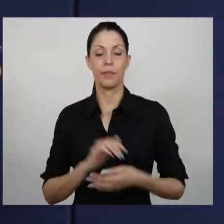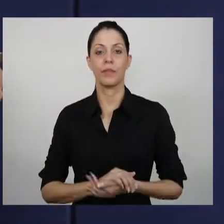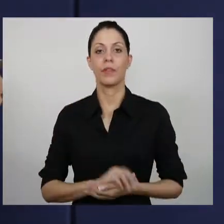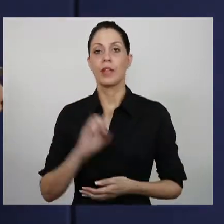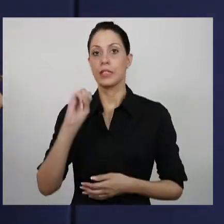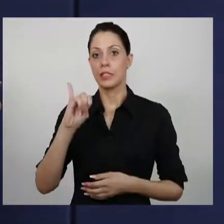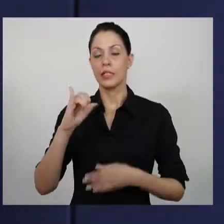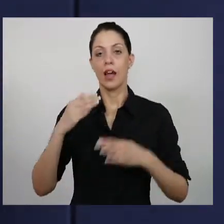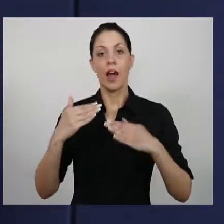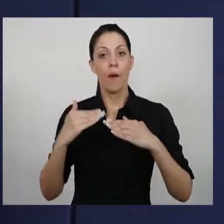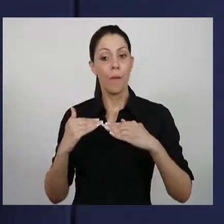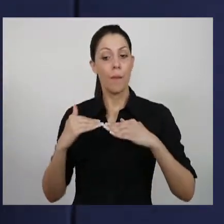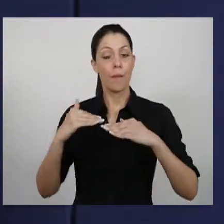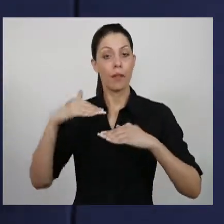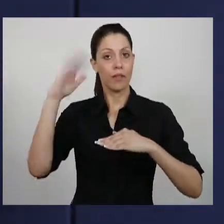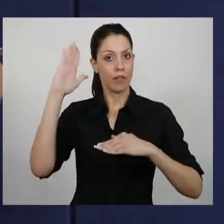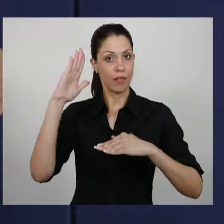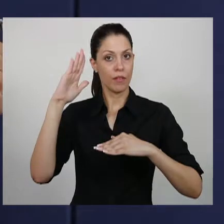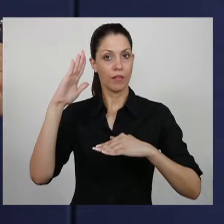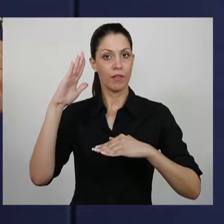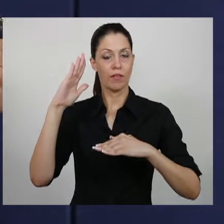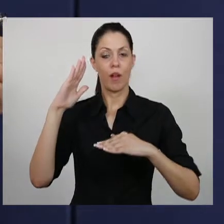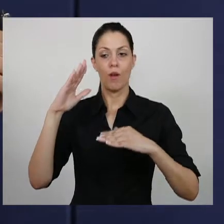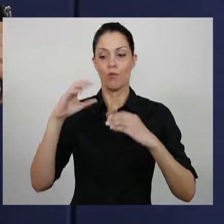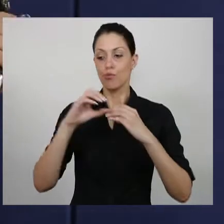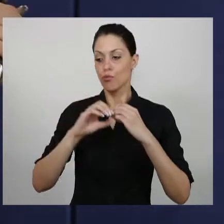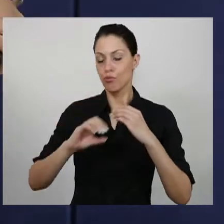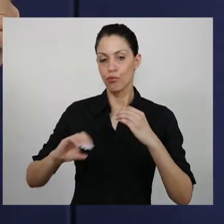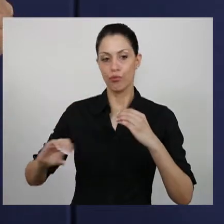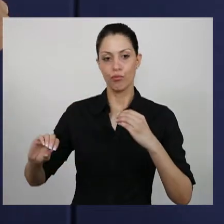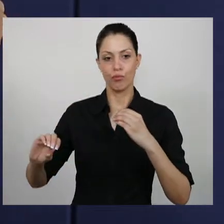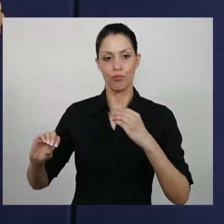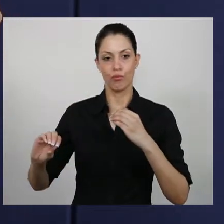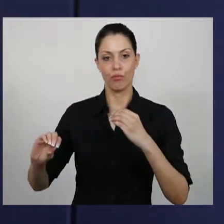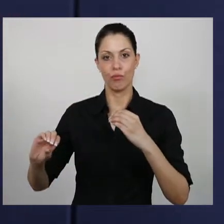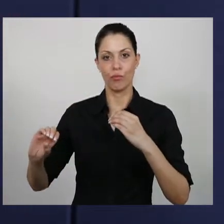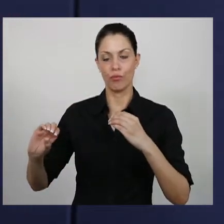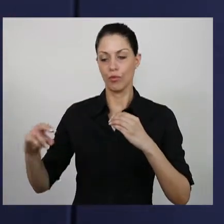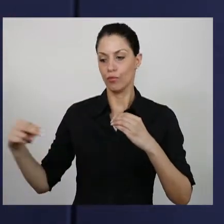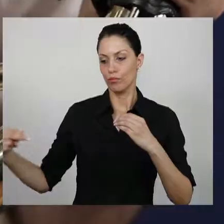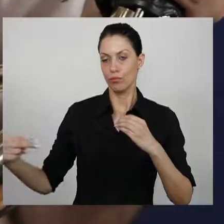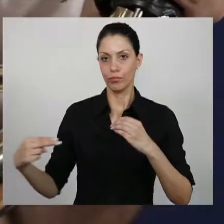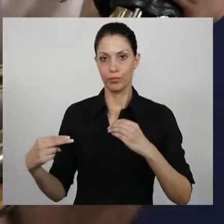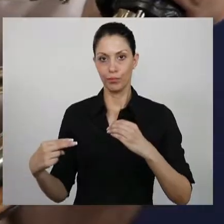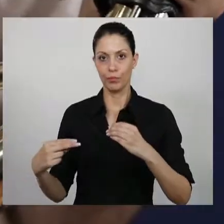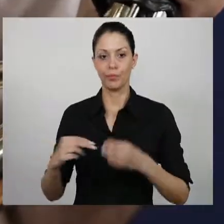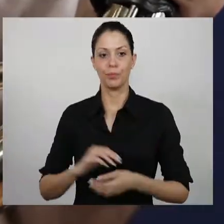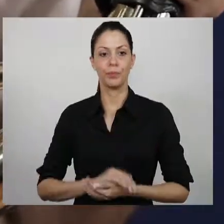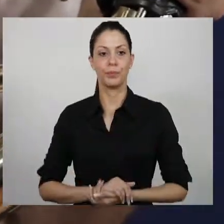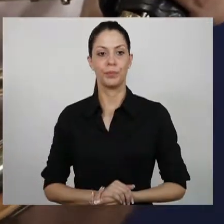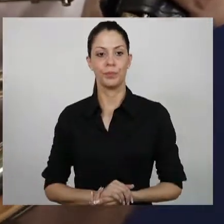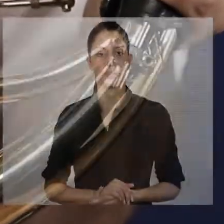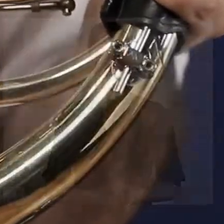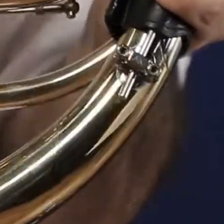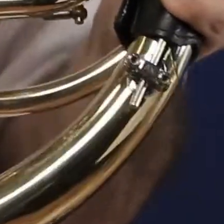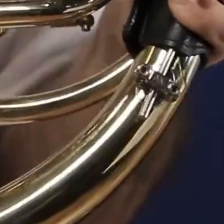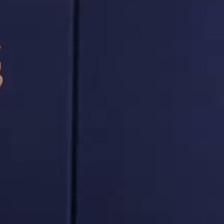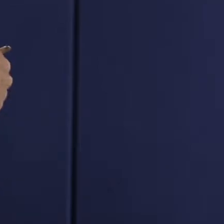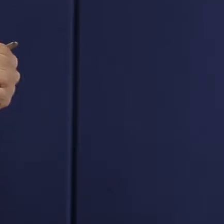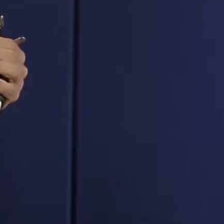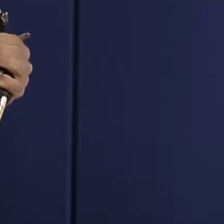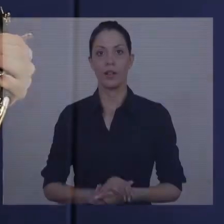Se eu aumentar um pouquinho esse tubo – seria essa peça aqui – quando eu acionar essa